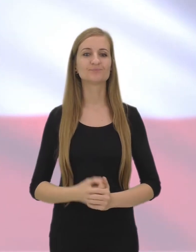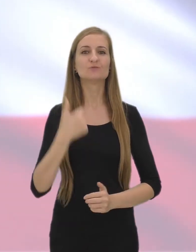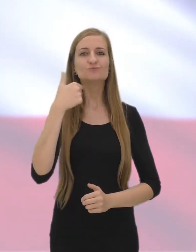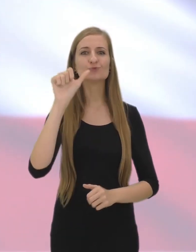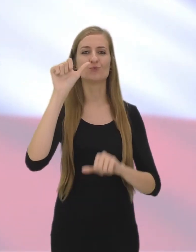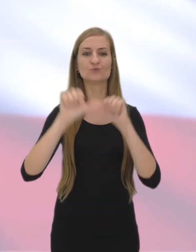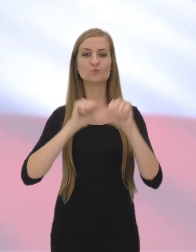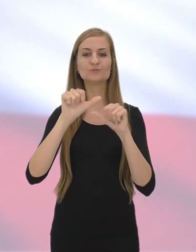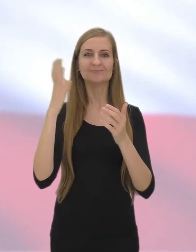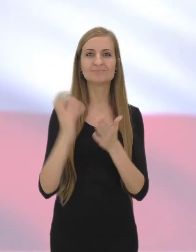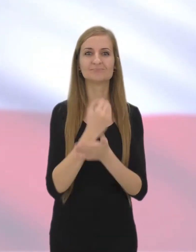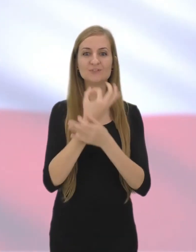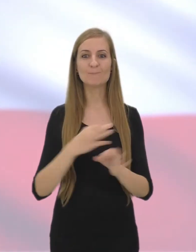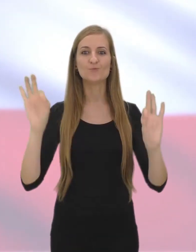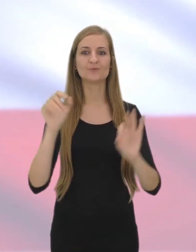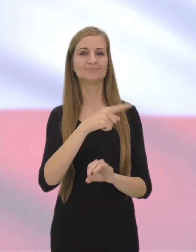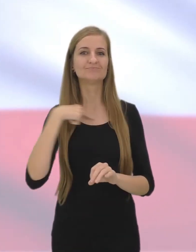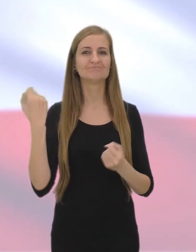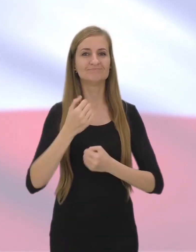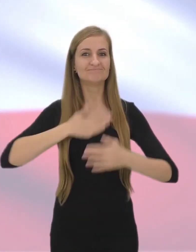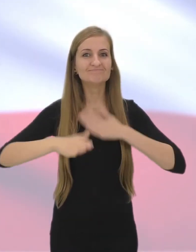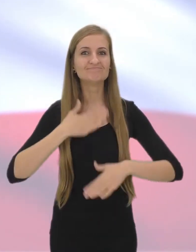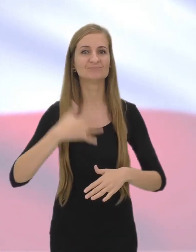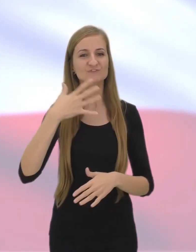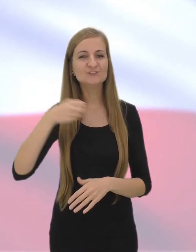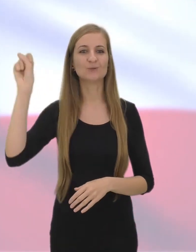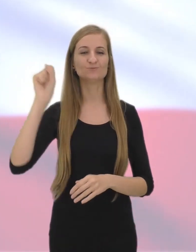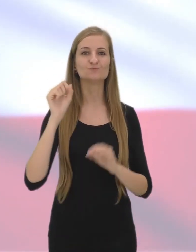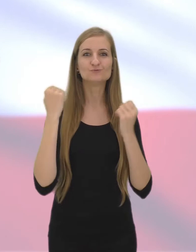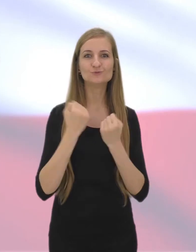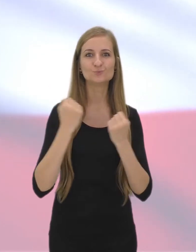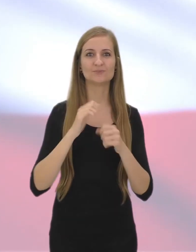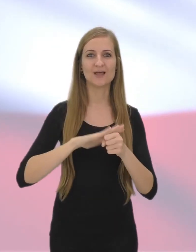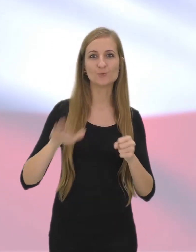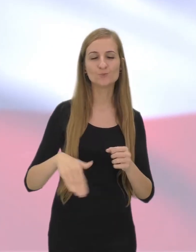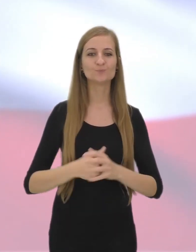W 100 rocznicę odzyskania niepodległości cieszymy się z tego zwycięstwa i siły narodu.